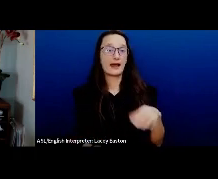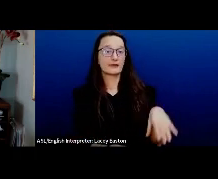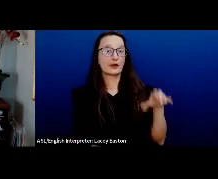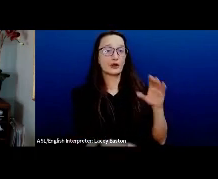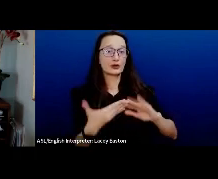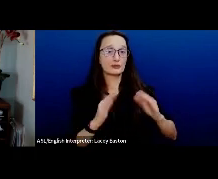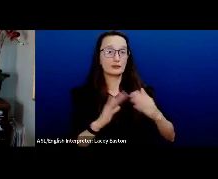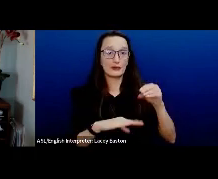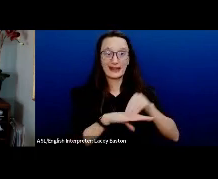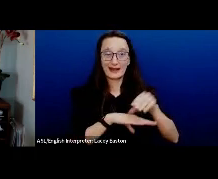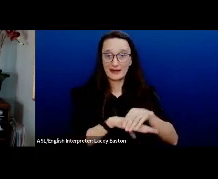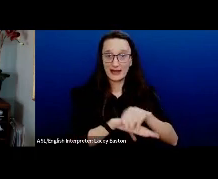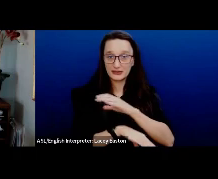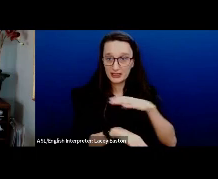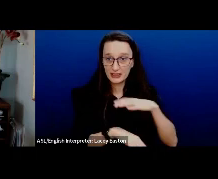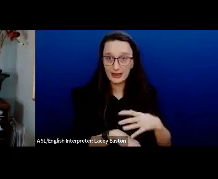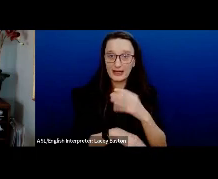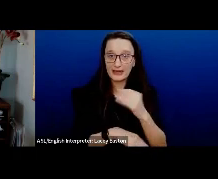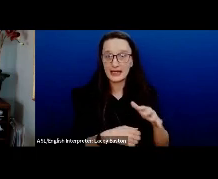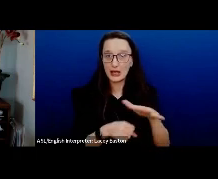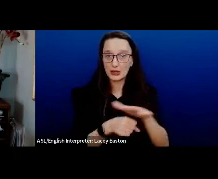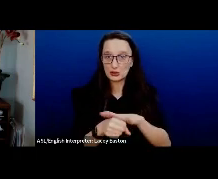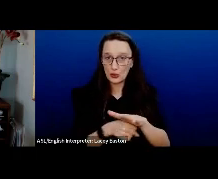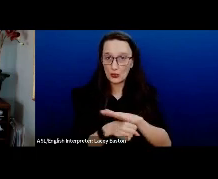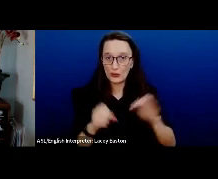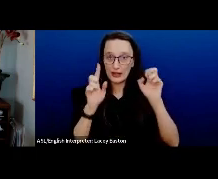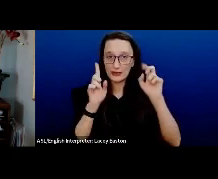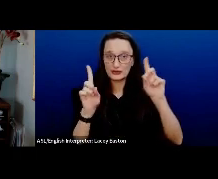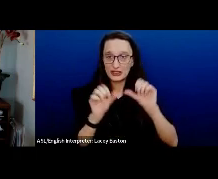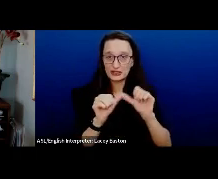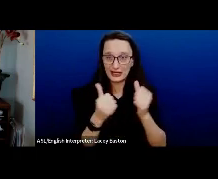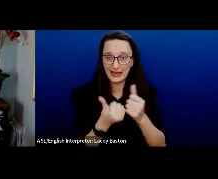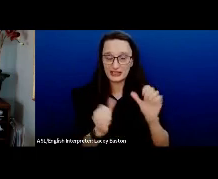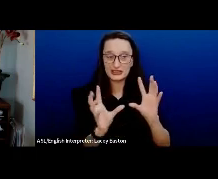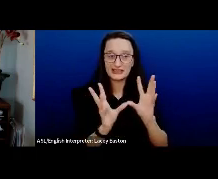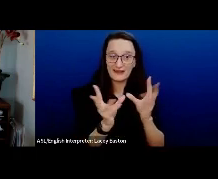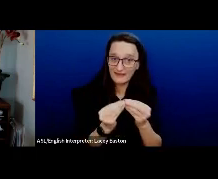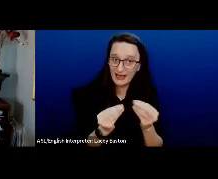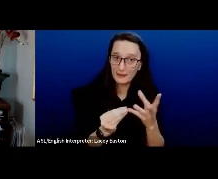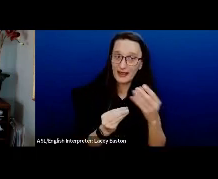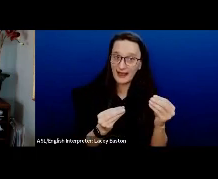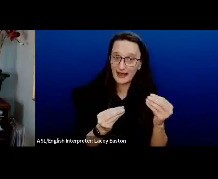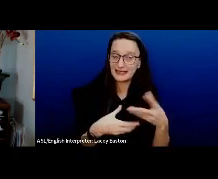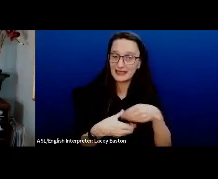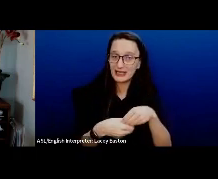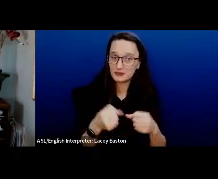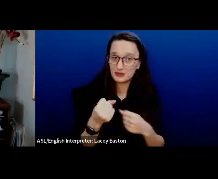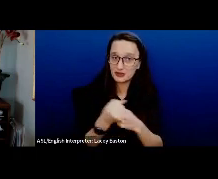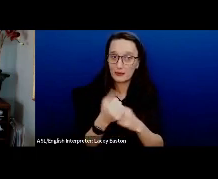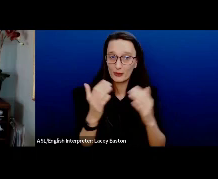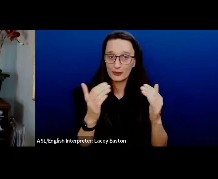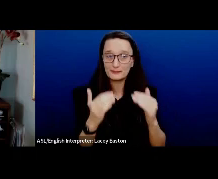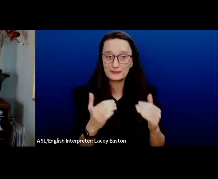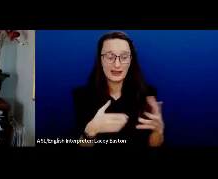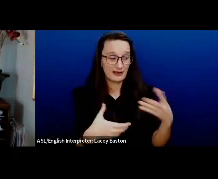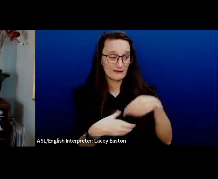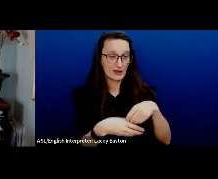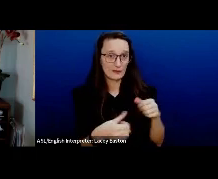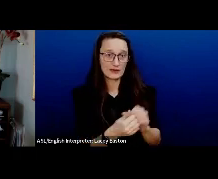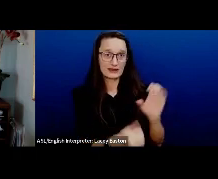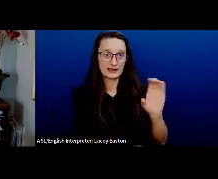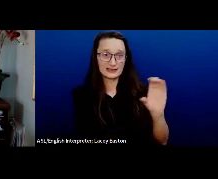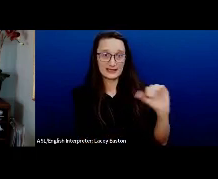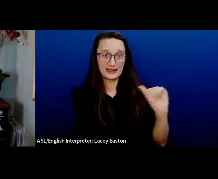apoyo a la participación familiar, ser parte del CAC es una excelente manera de construir relaciones